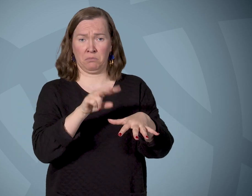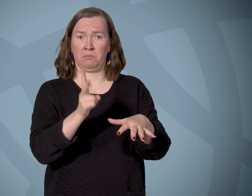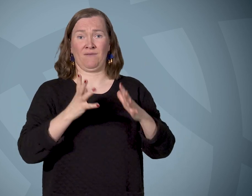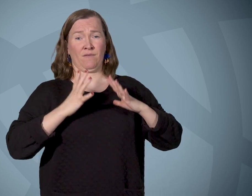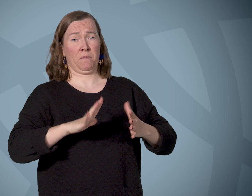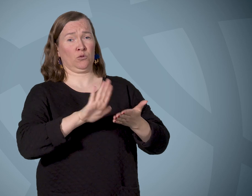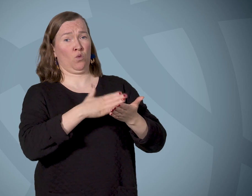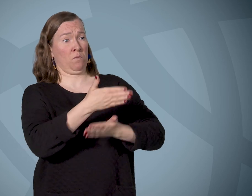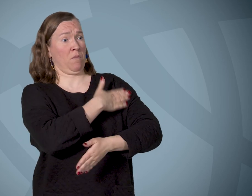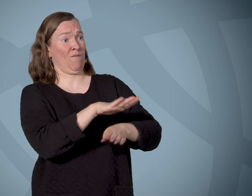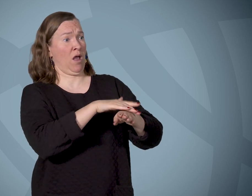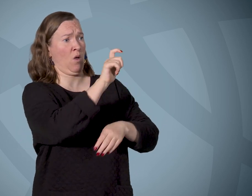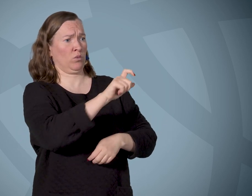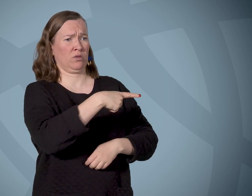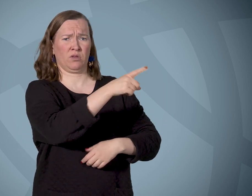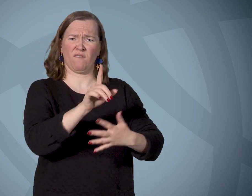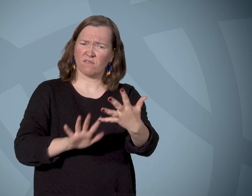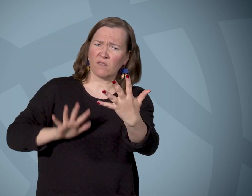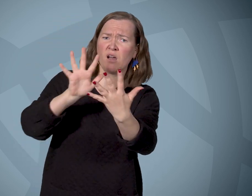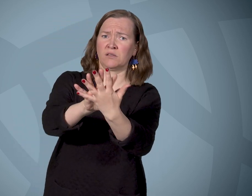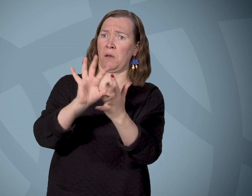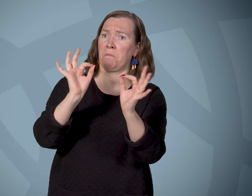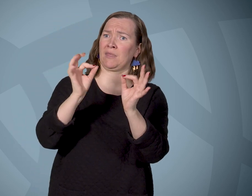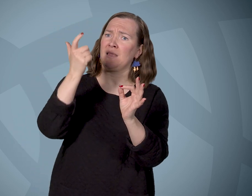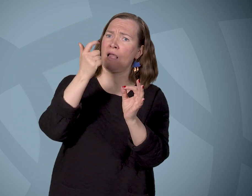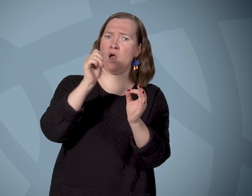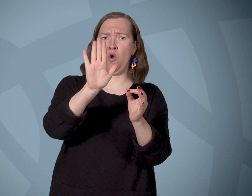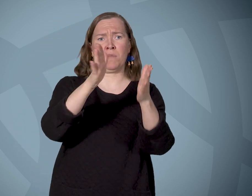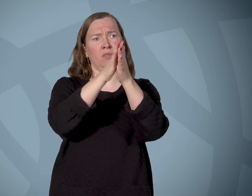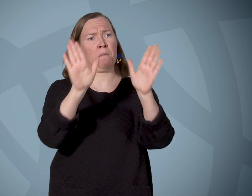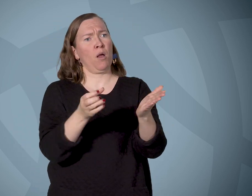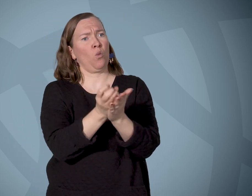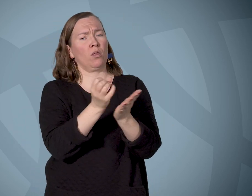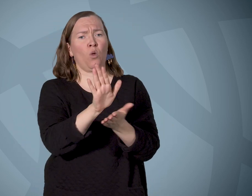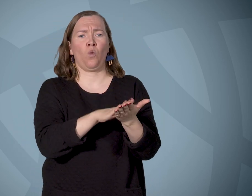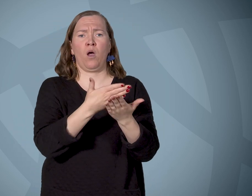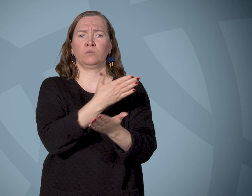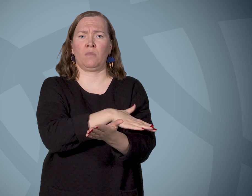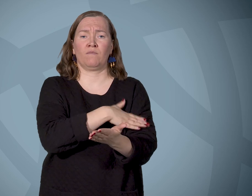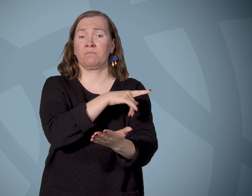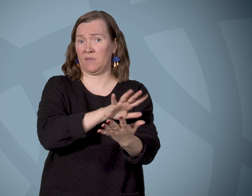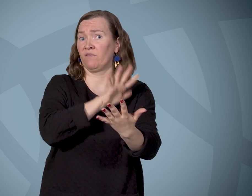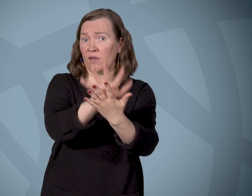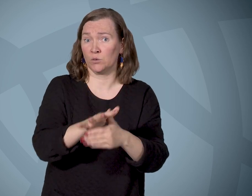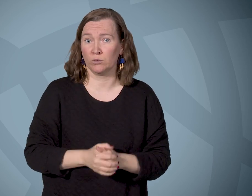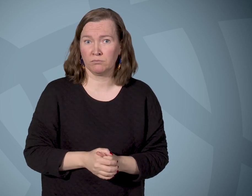joka on vammaisten tulkkauspalvelun käyttäjien vastalause sille, miten Kela tuottaa tulkkauspalveluita.